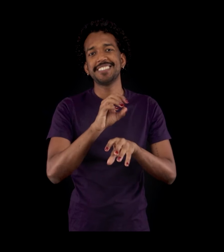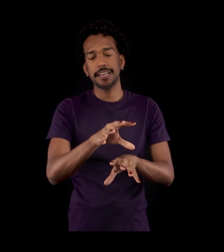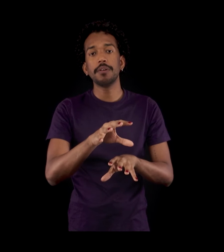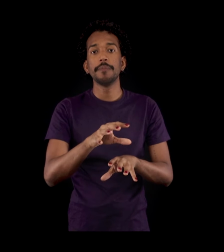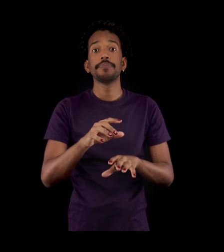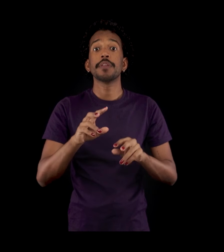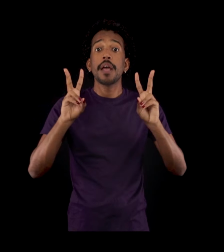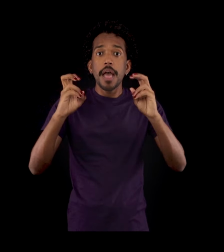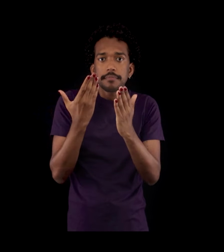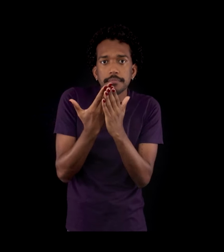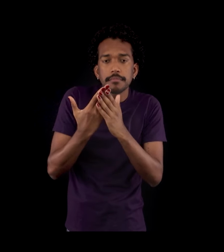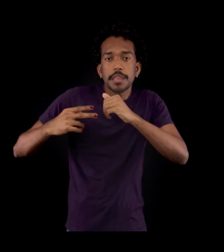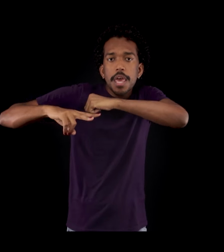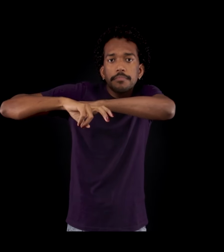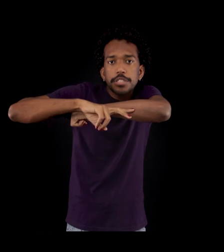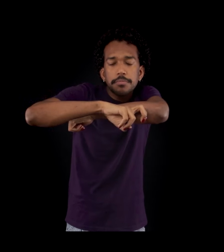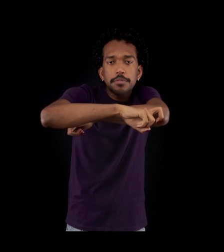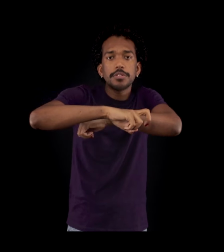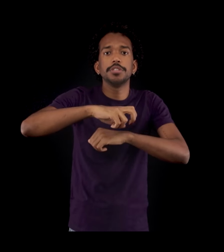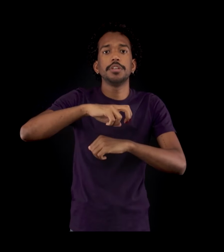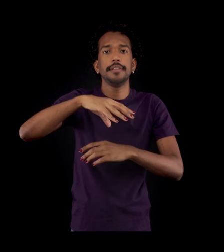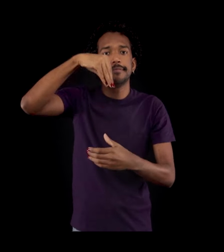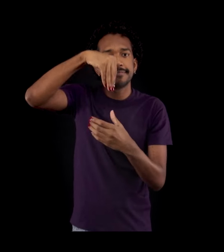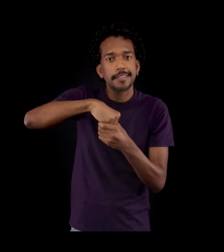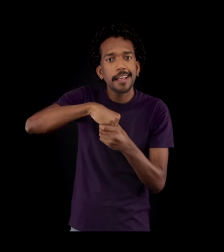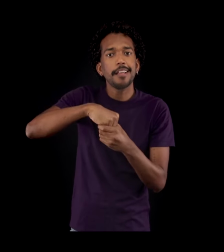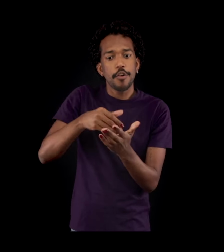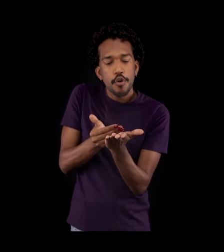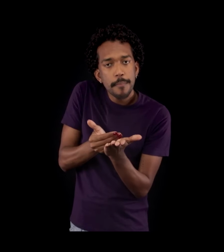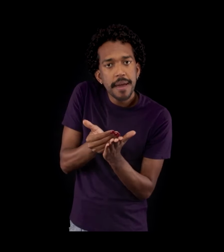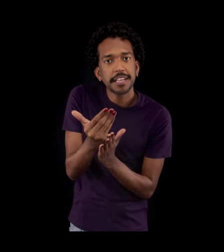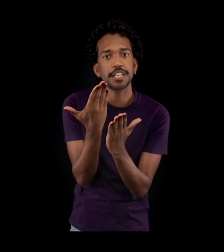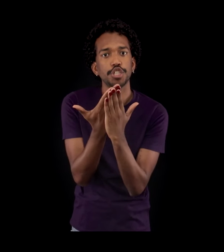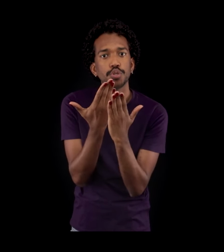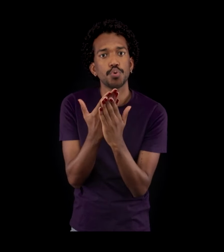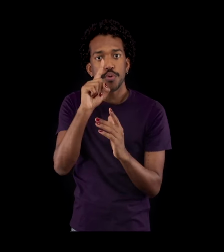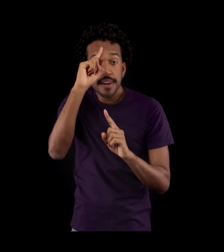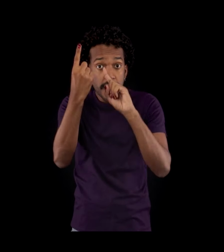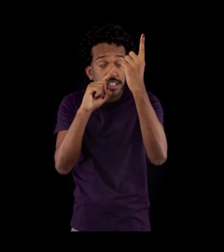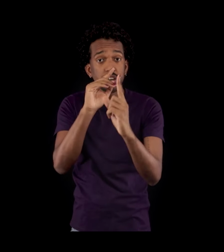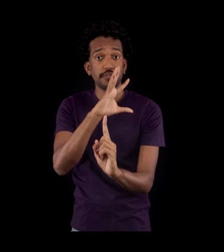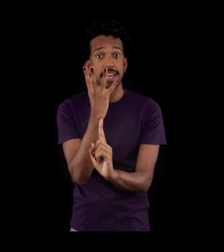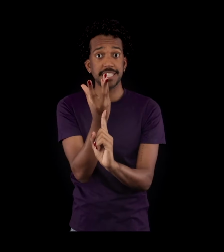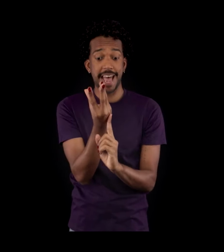É uma epistemologia precursora de estudos criativos das artes do corpo